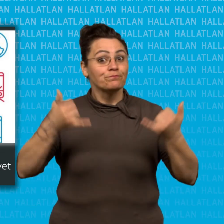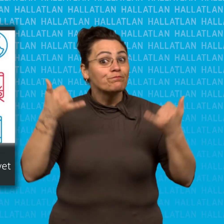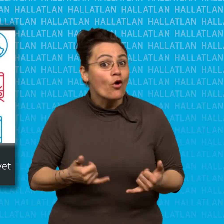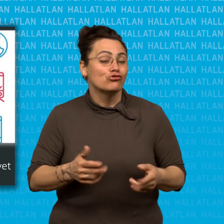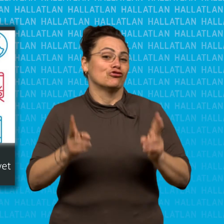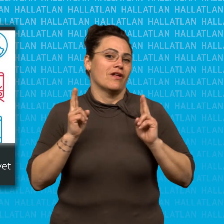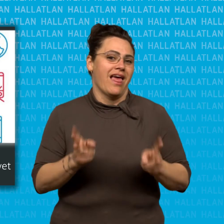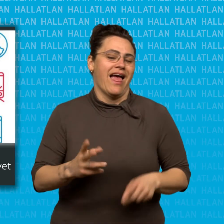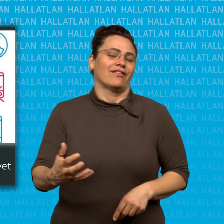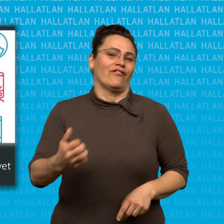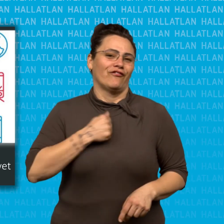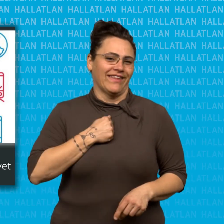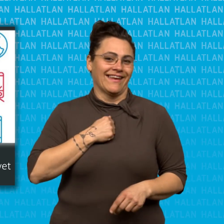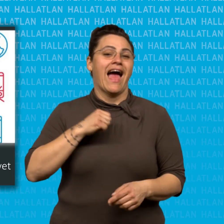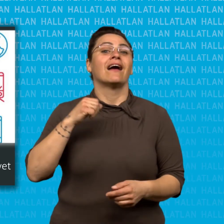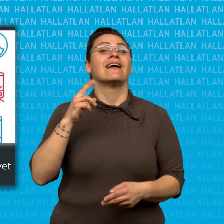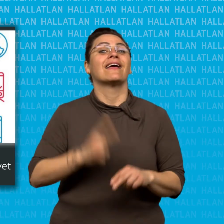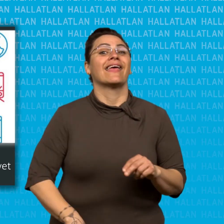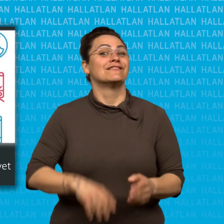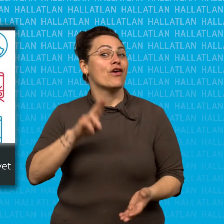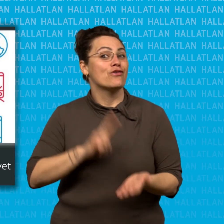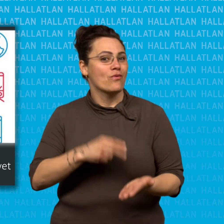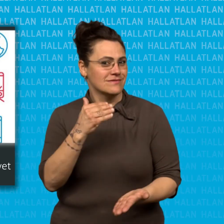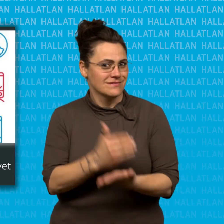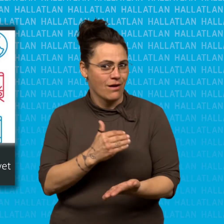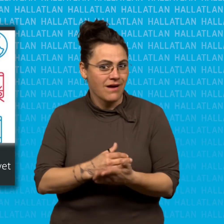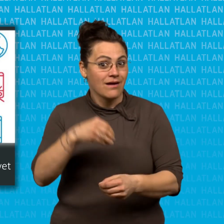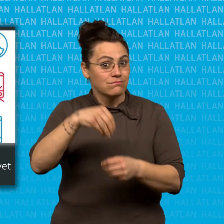Végre elmondható, hogy egy jól kiegyensúlyozott jogszabály született,